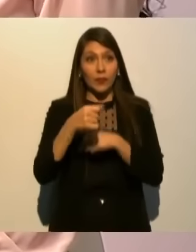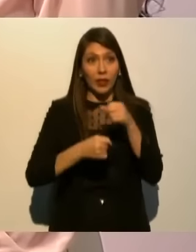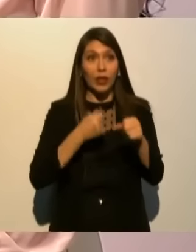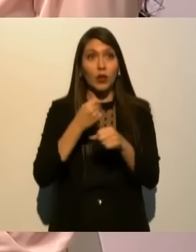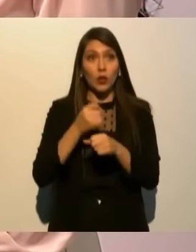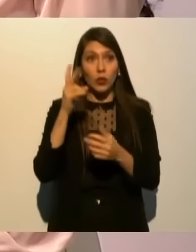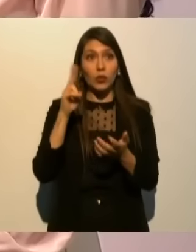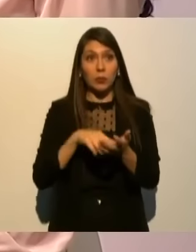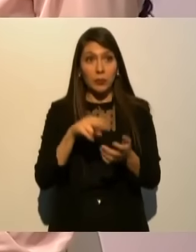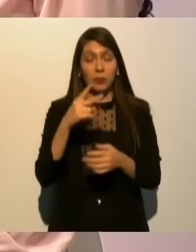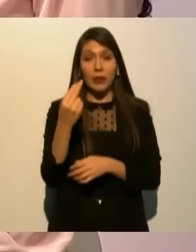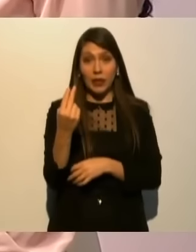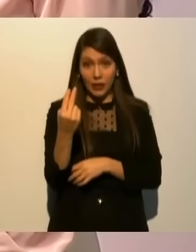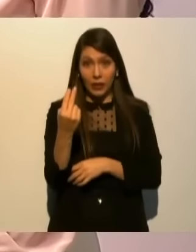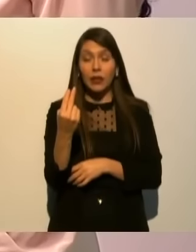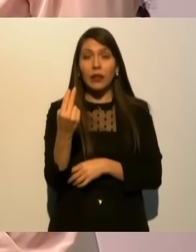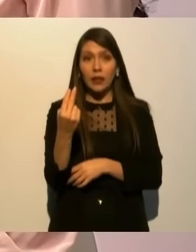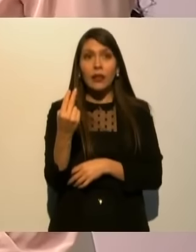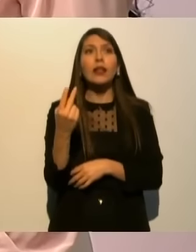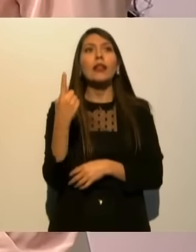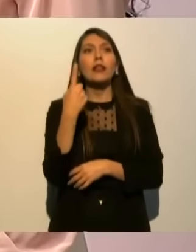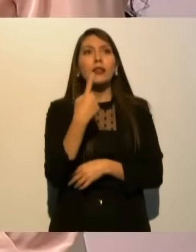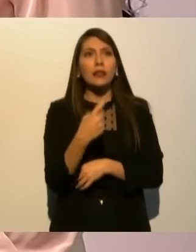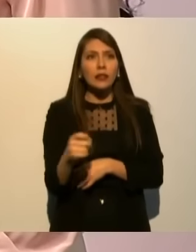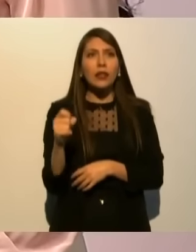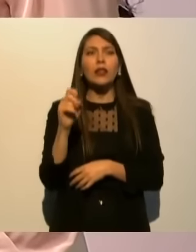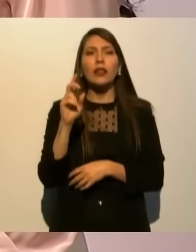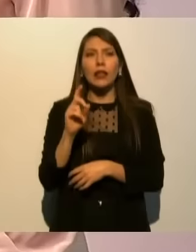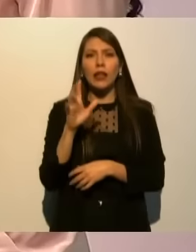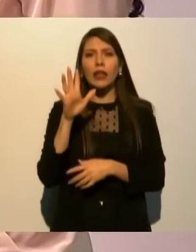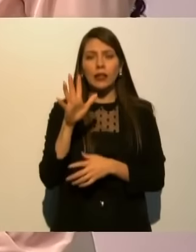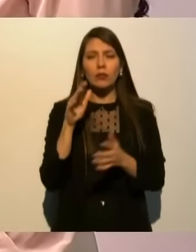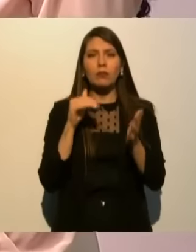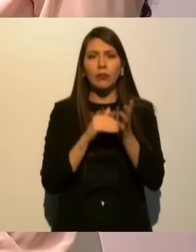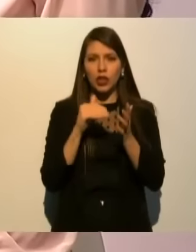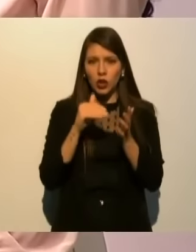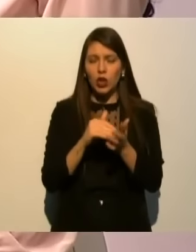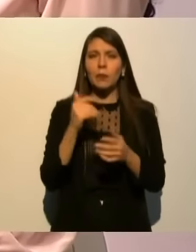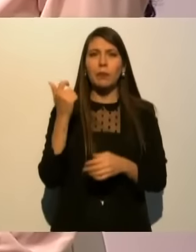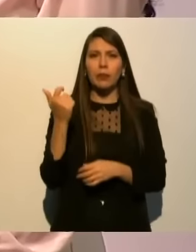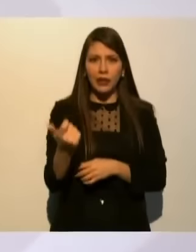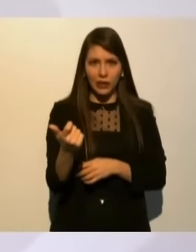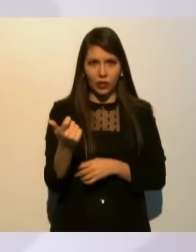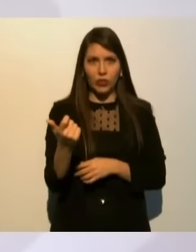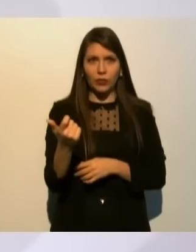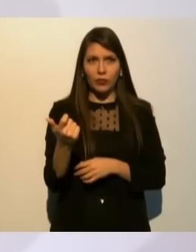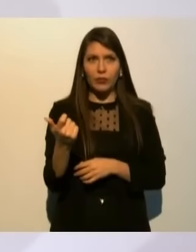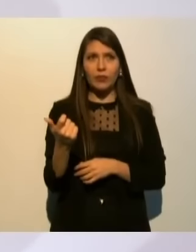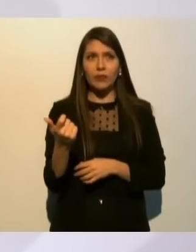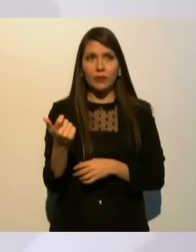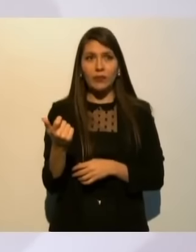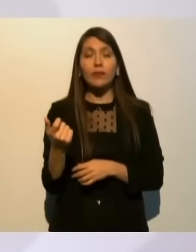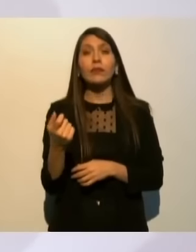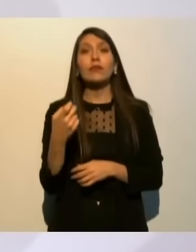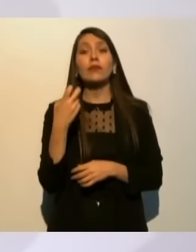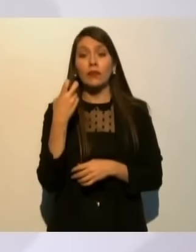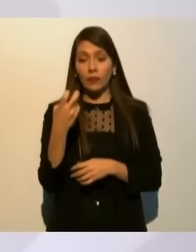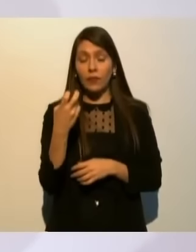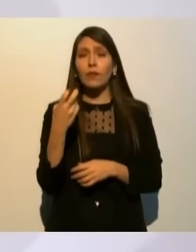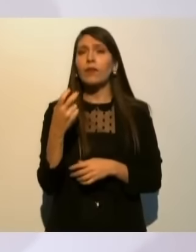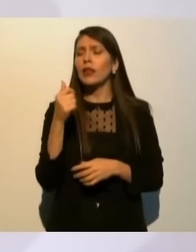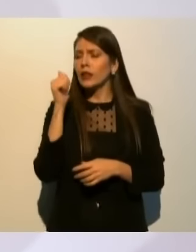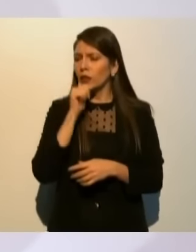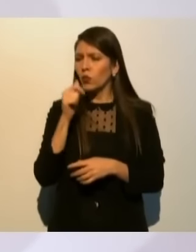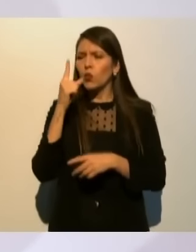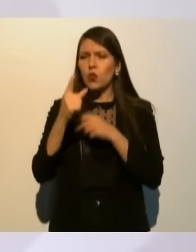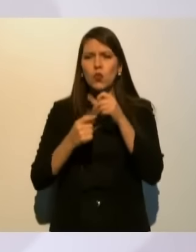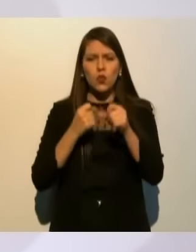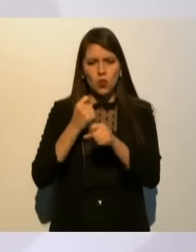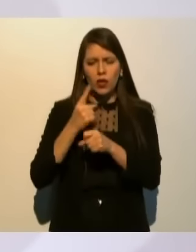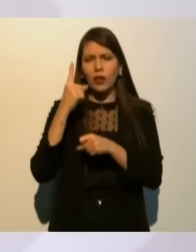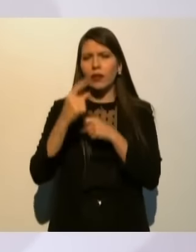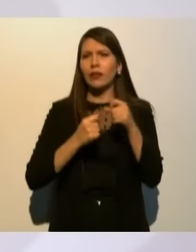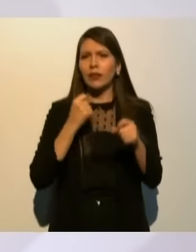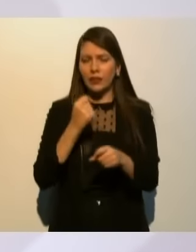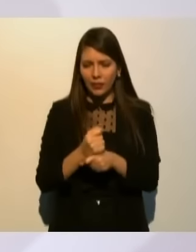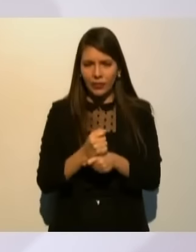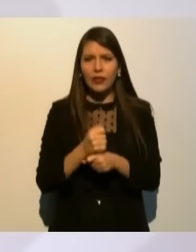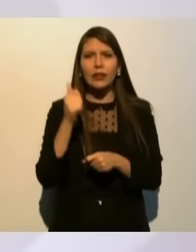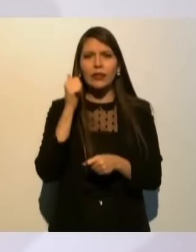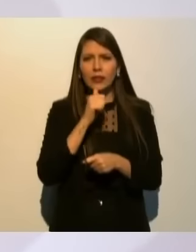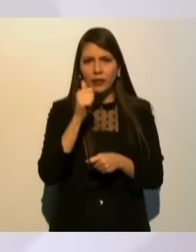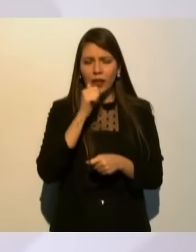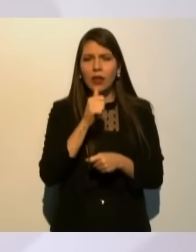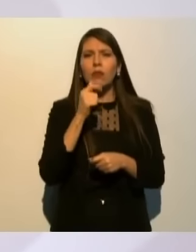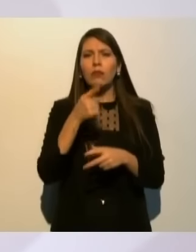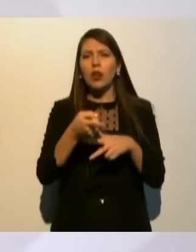12374 millones de pesos y se asignará como todos los años mediante una fórmula establecida desde el